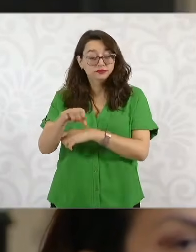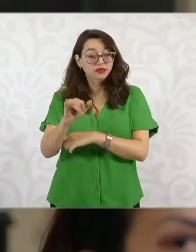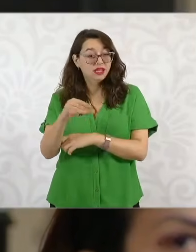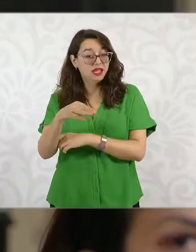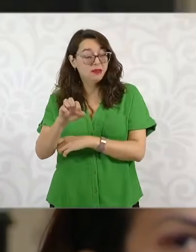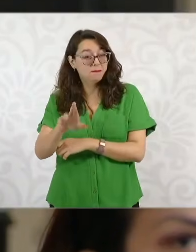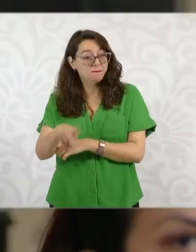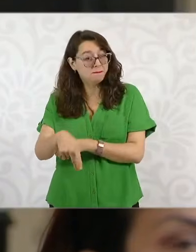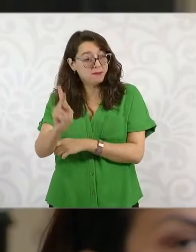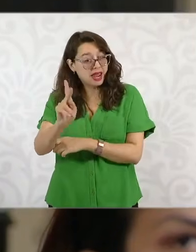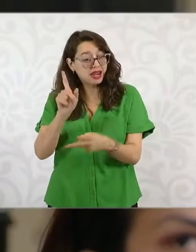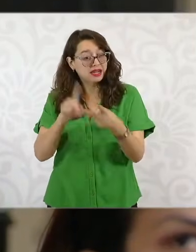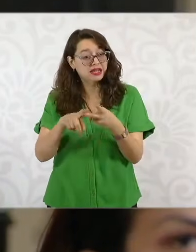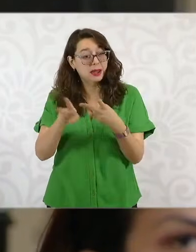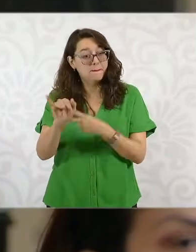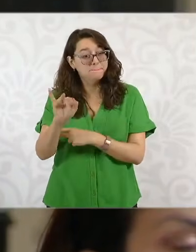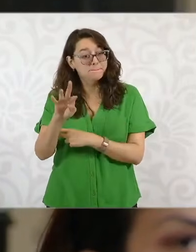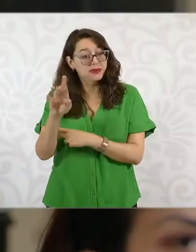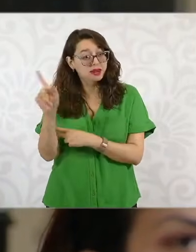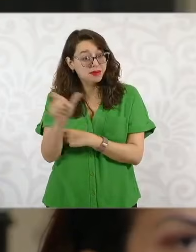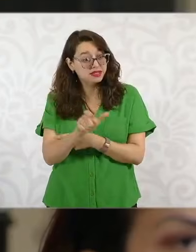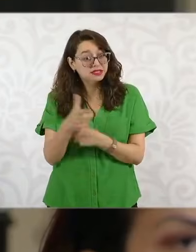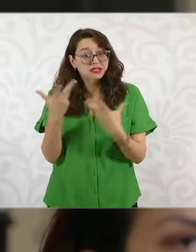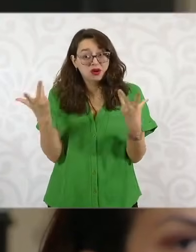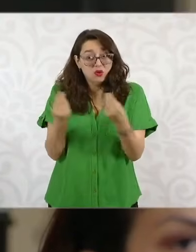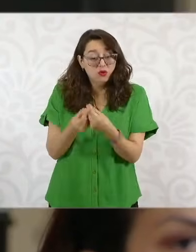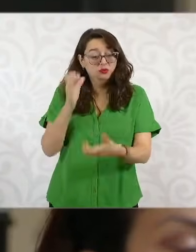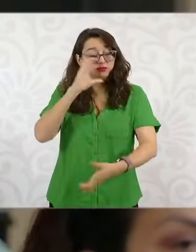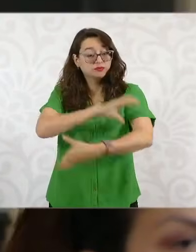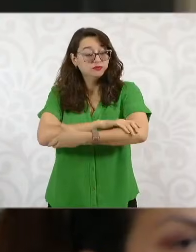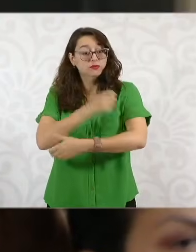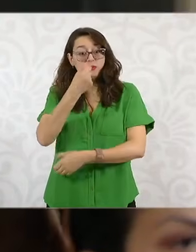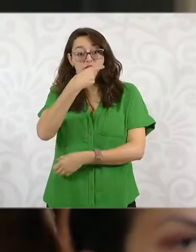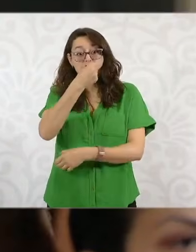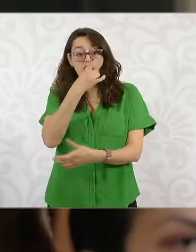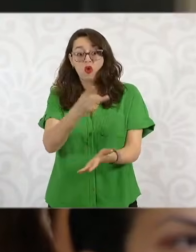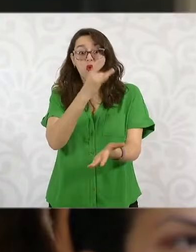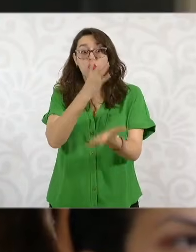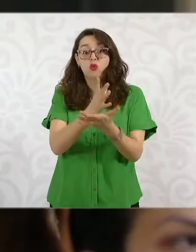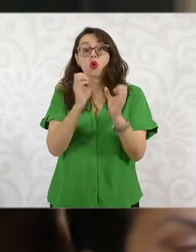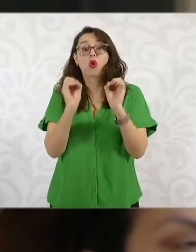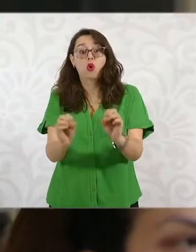algún tipo de alianza. No sé si sea solamente para medicamentos o como ustedes han resaltado